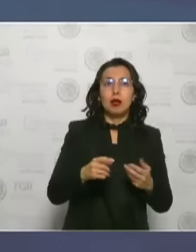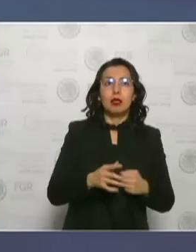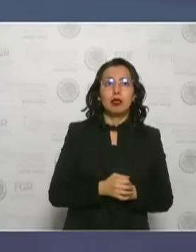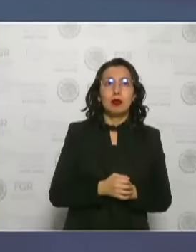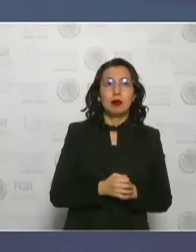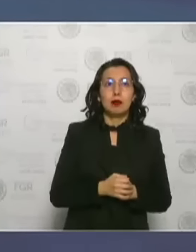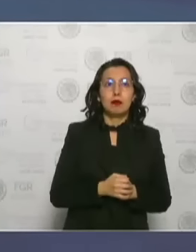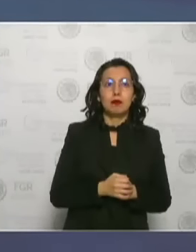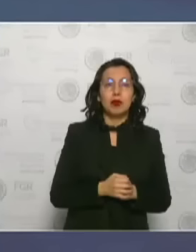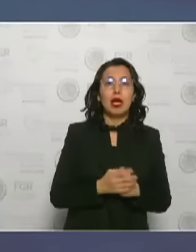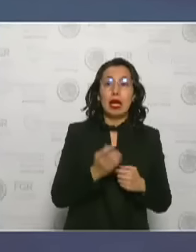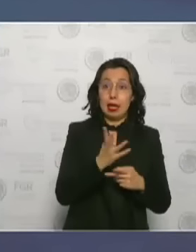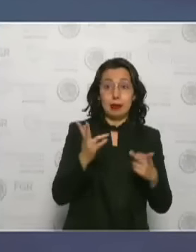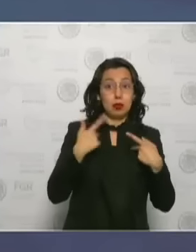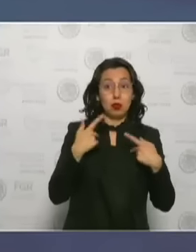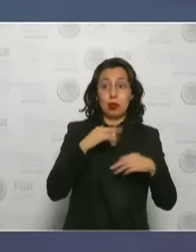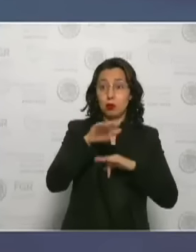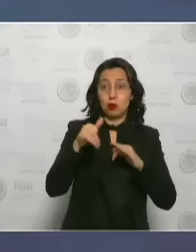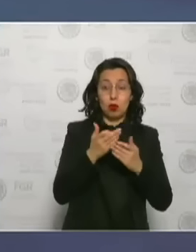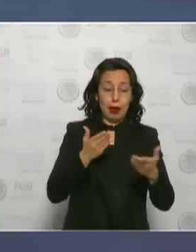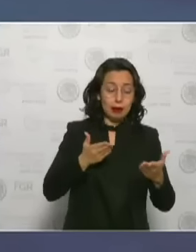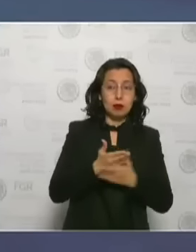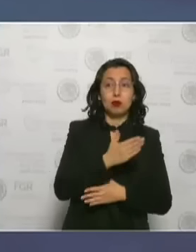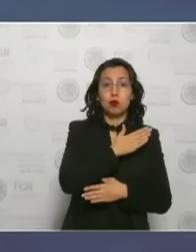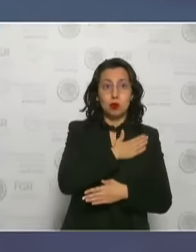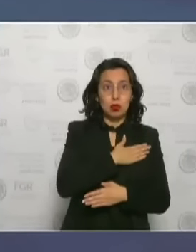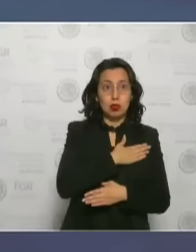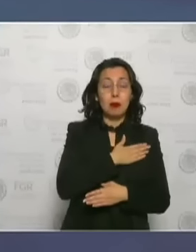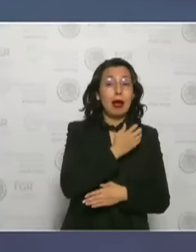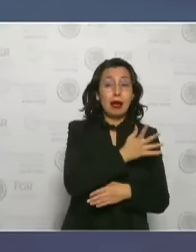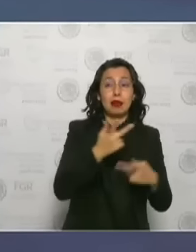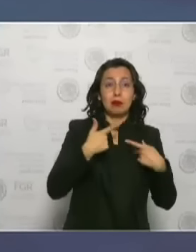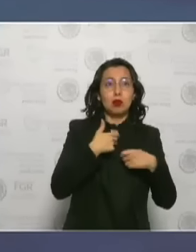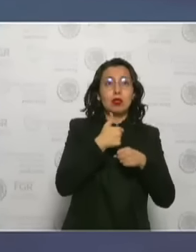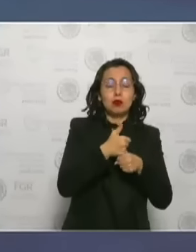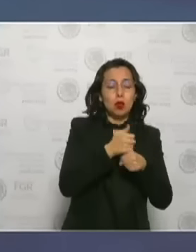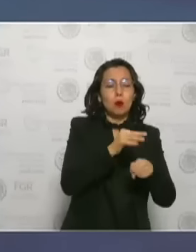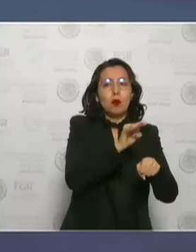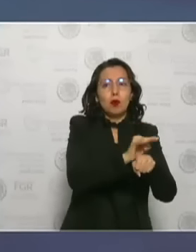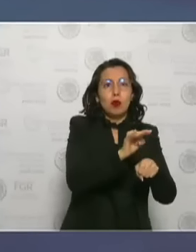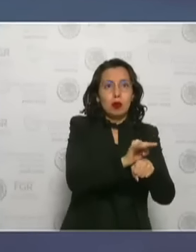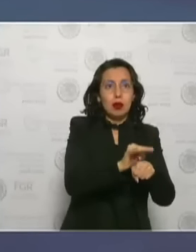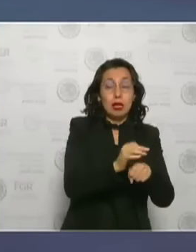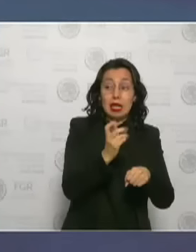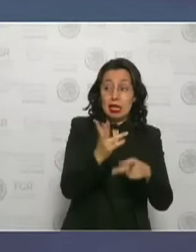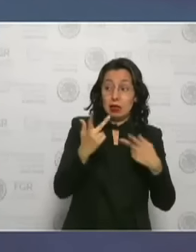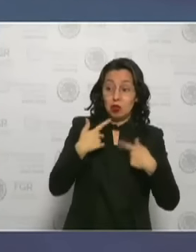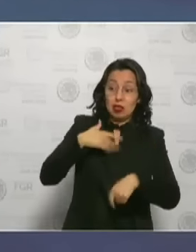acceso efectivo a la justicia, proteger a las víctimas y erradicar la impunidad. Nuestra